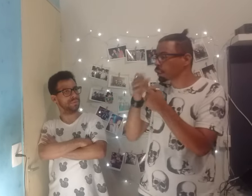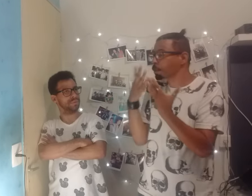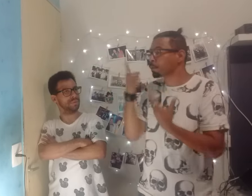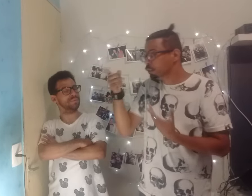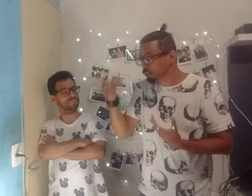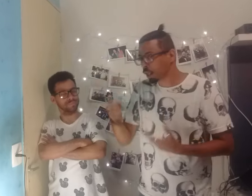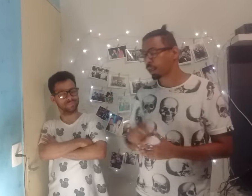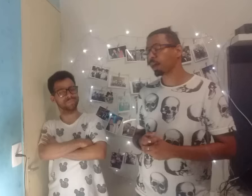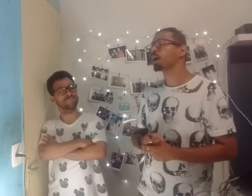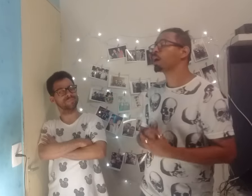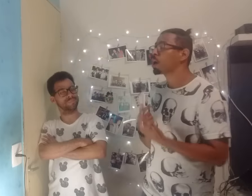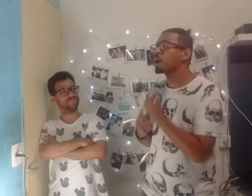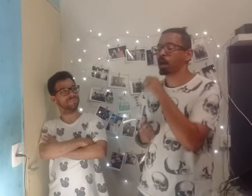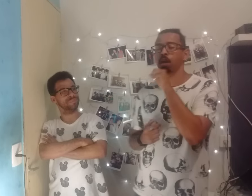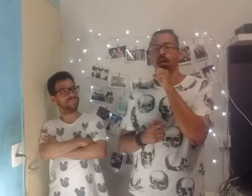para bom você , mãe !